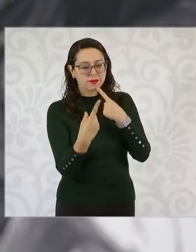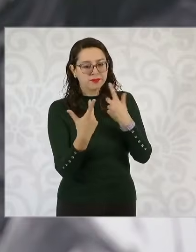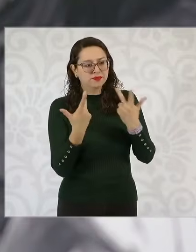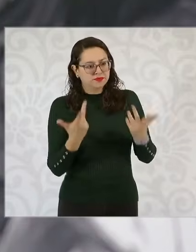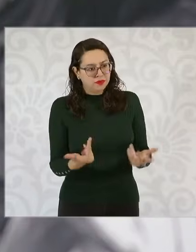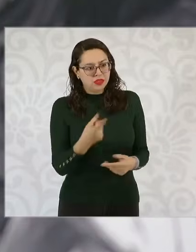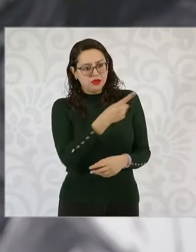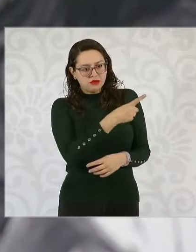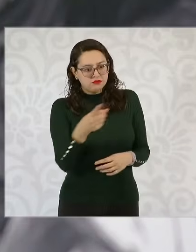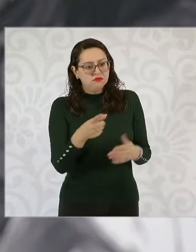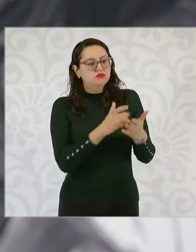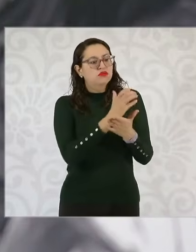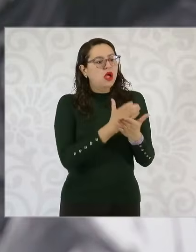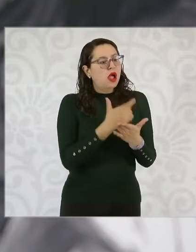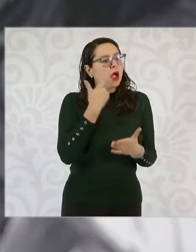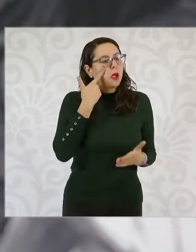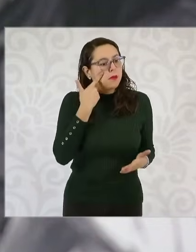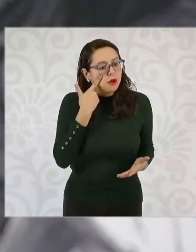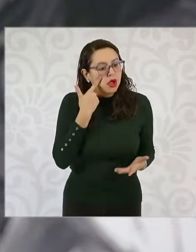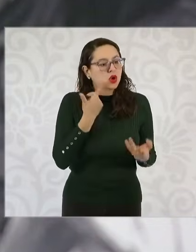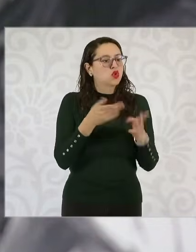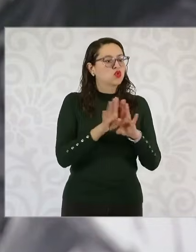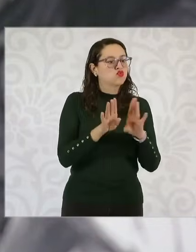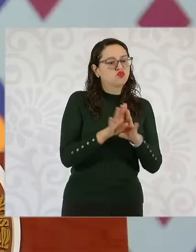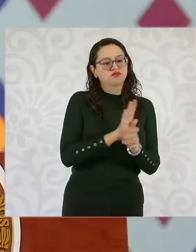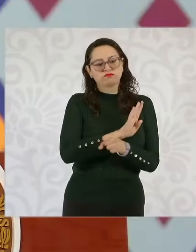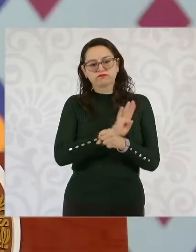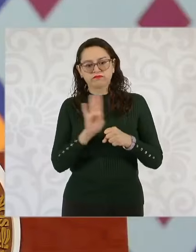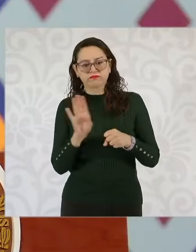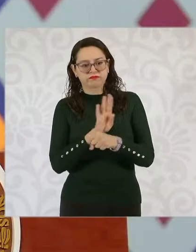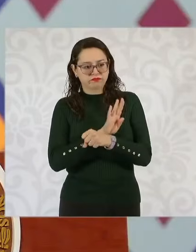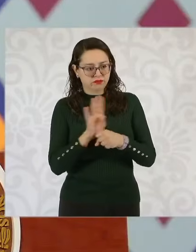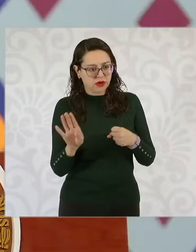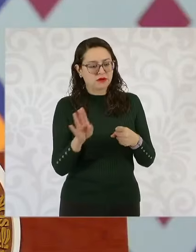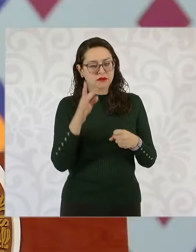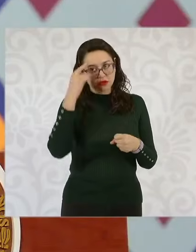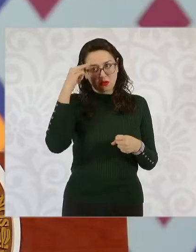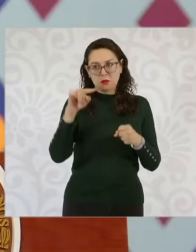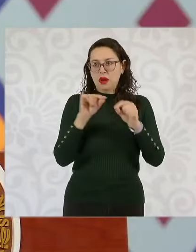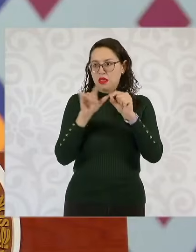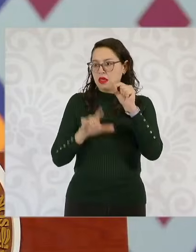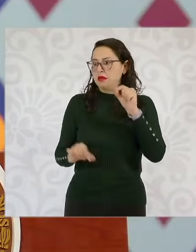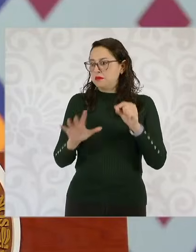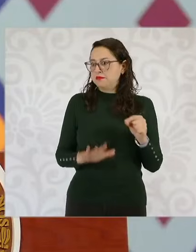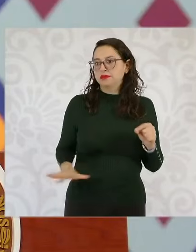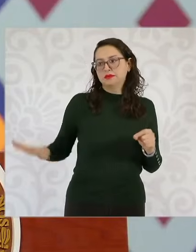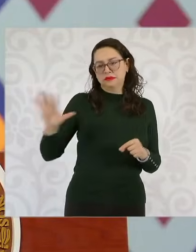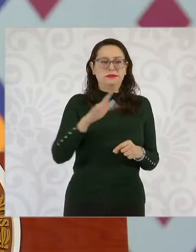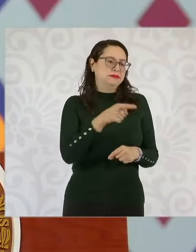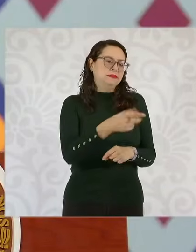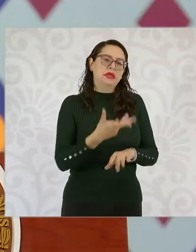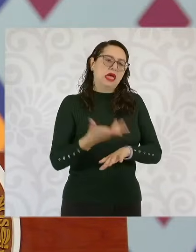esos contratos buscando un mayor beneficio para el país de las zonas ya otorgadas es importante